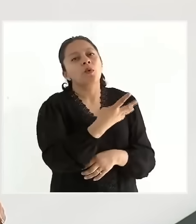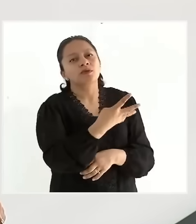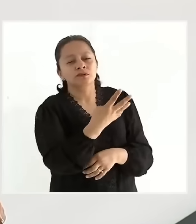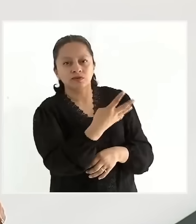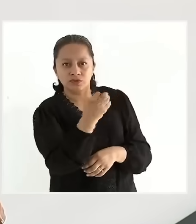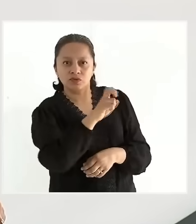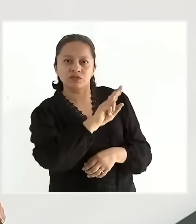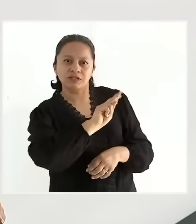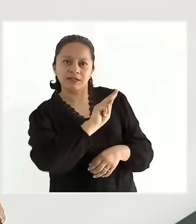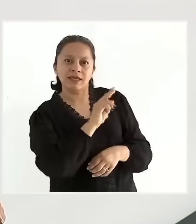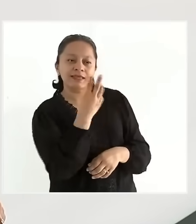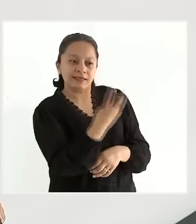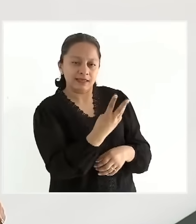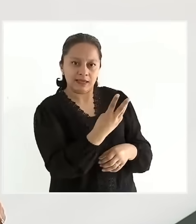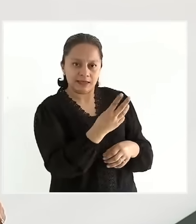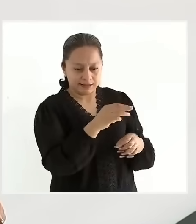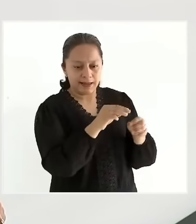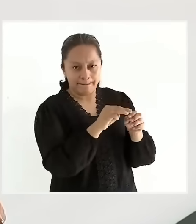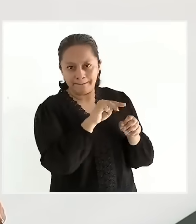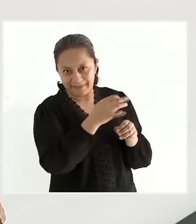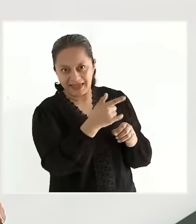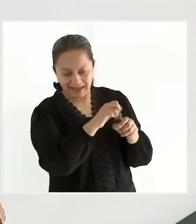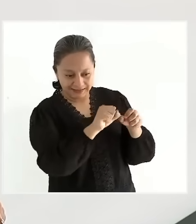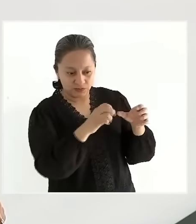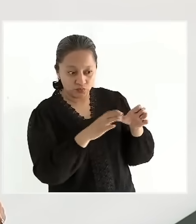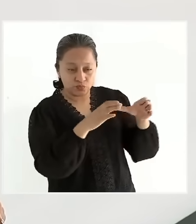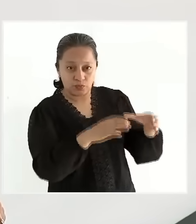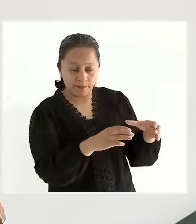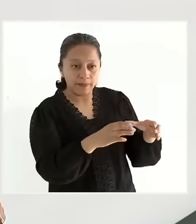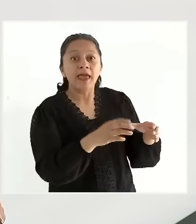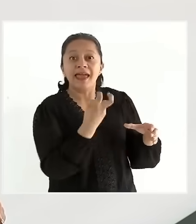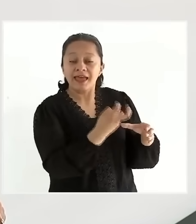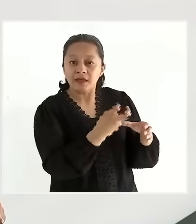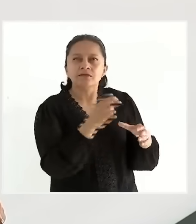lo que va a contribuir a asegurar el suministro y atender el crecimiento de la demanda futura en